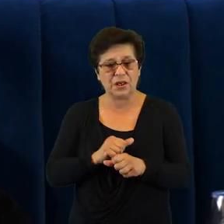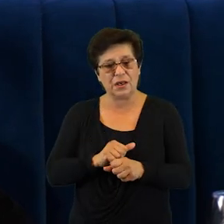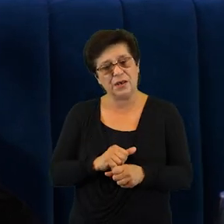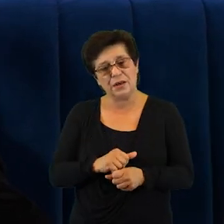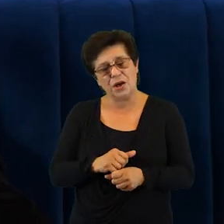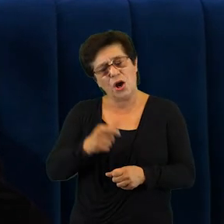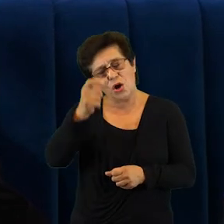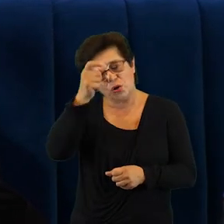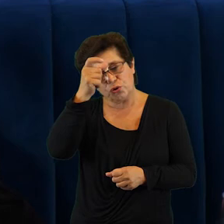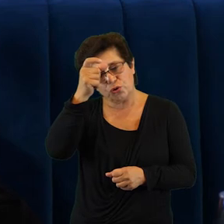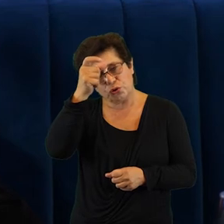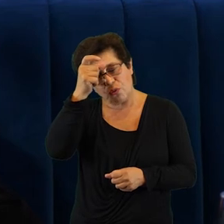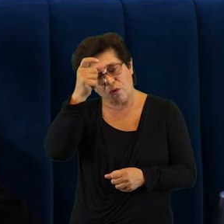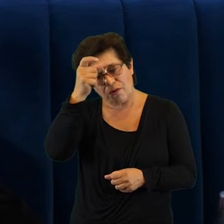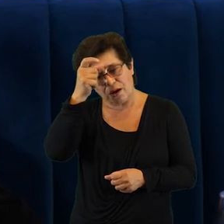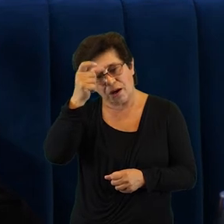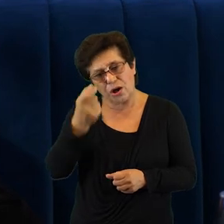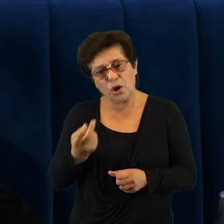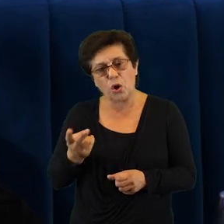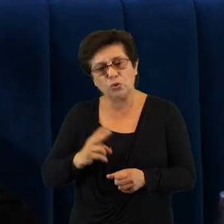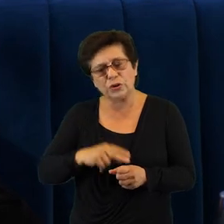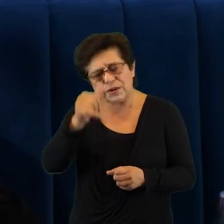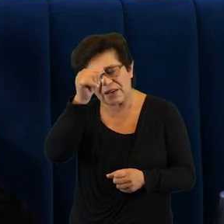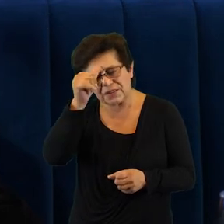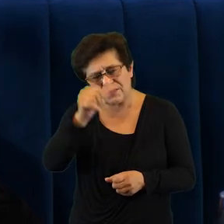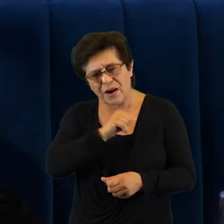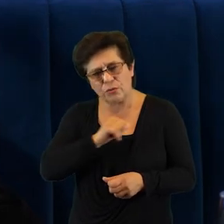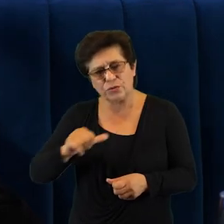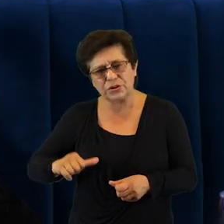człowiek pośredniczący, który się nazywał Fryderyk Jarossy.